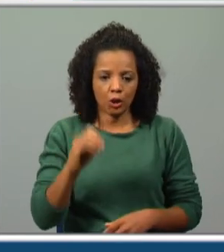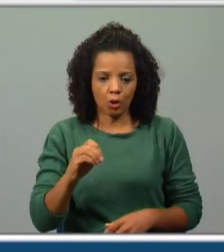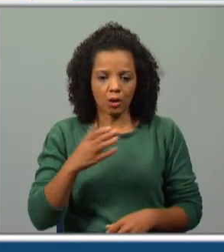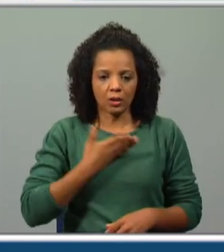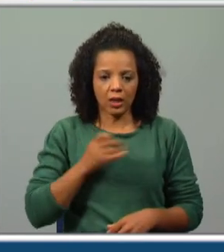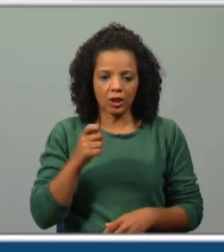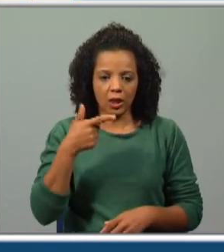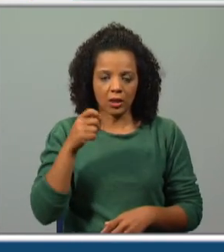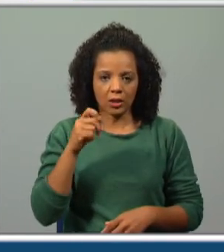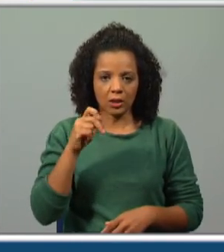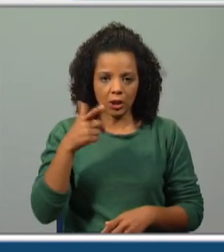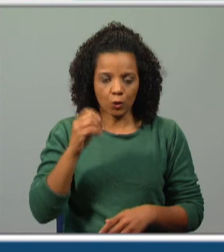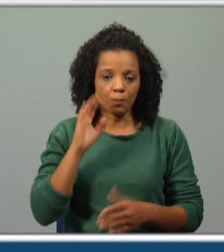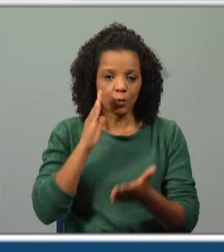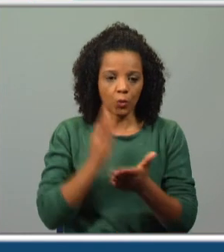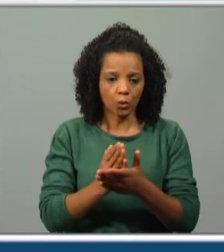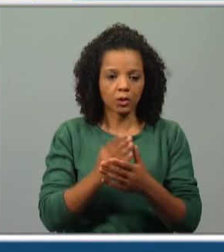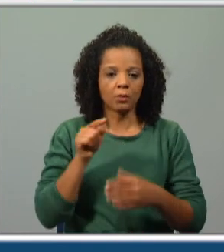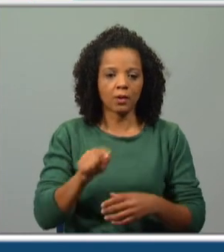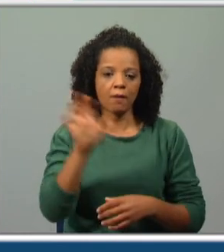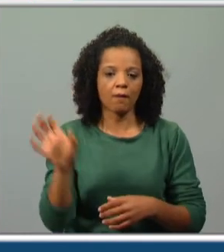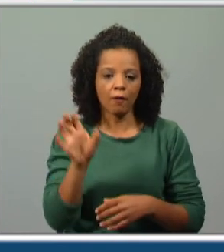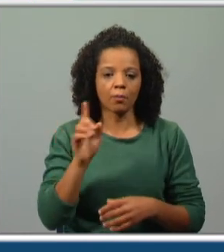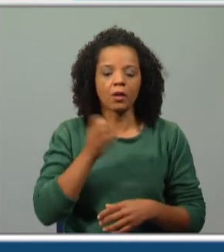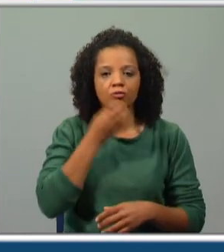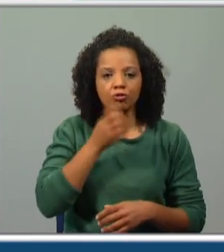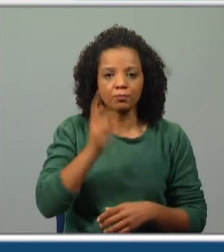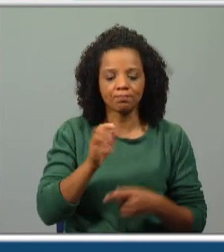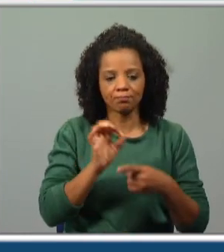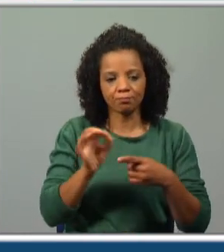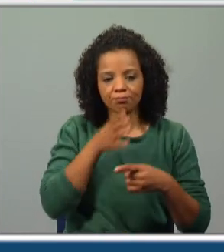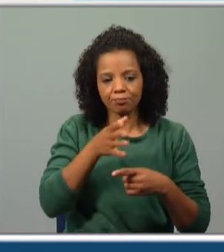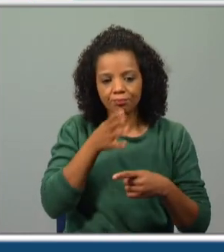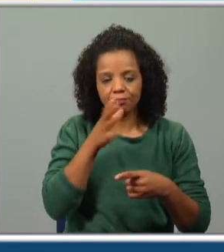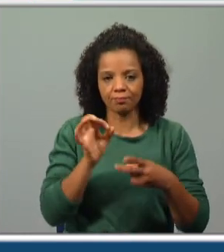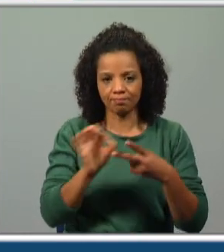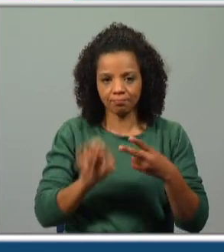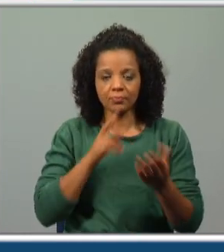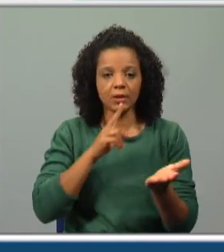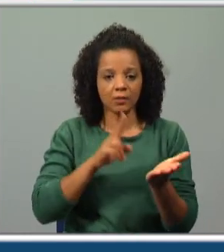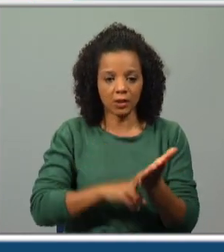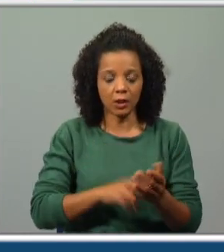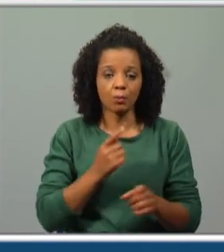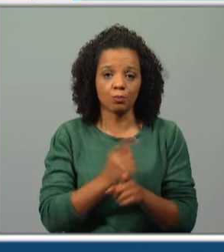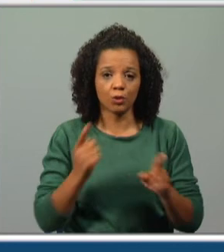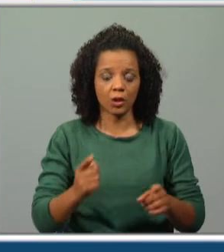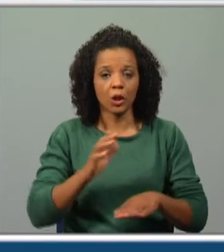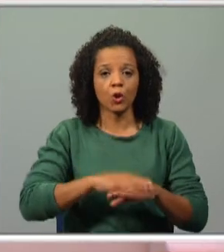fim os modos de representação do discurso predominantes no conto são a 結束代表的模式故事中的主要話語是 descrição e a narração é verdadeiro porque são predominantes mas temos 描述和敘述是真實的因為它們占主導地位，但我們有